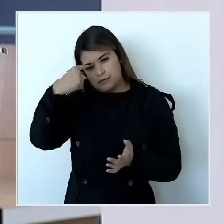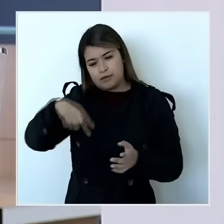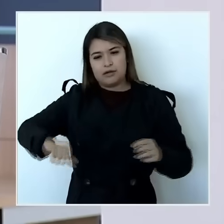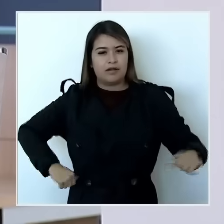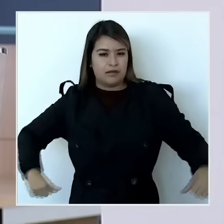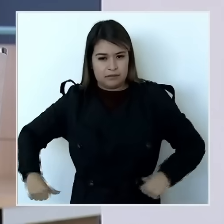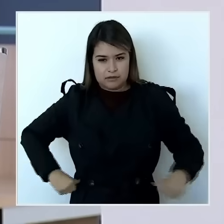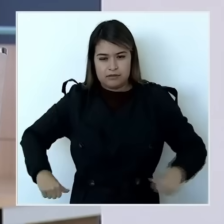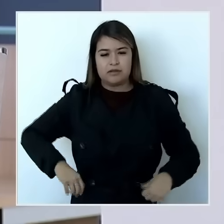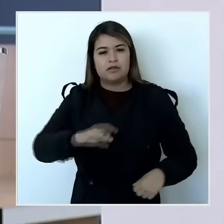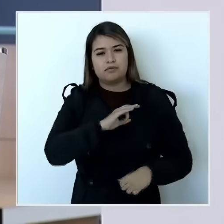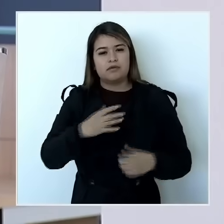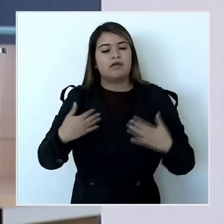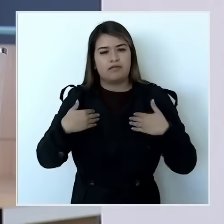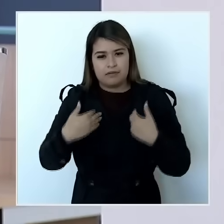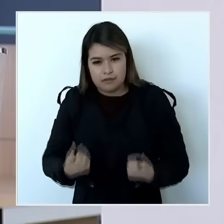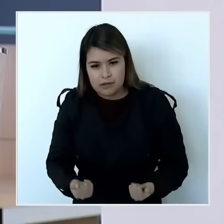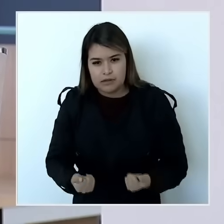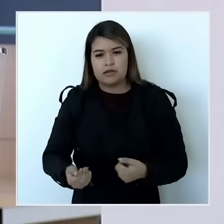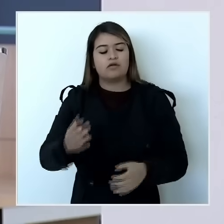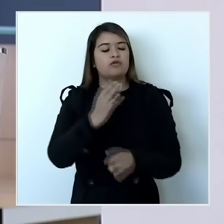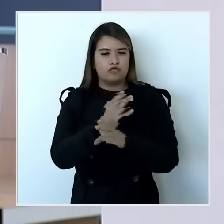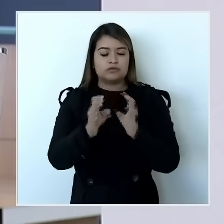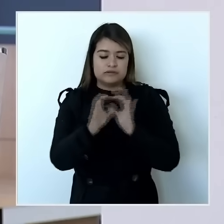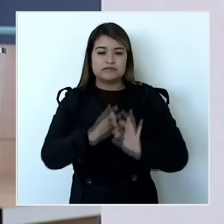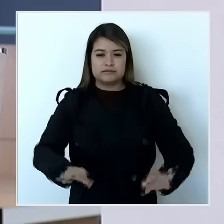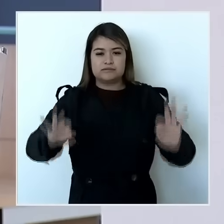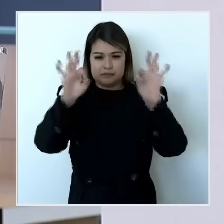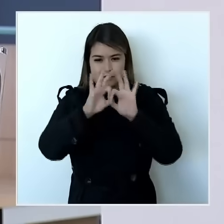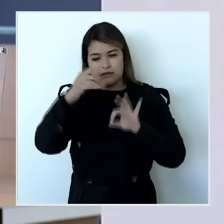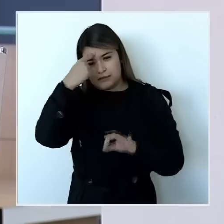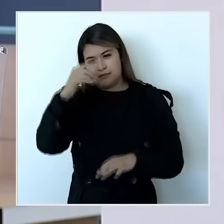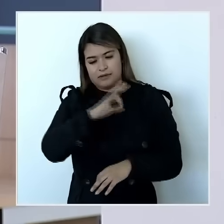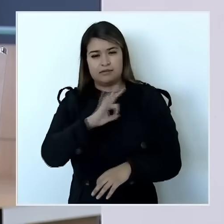entendiendo que el desempeño institucional también se construye a partir de condiciones